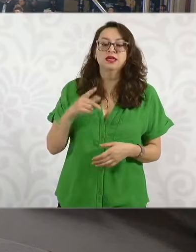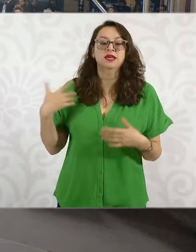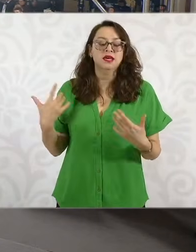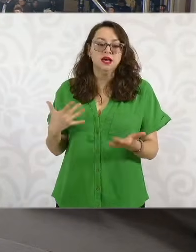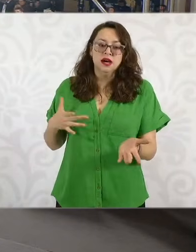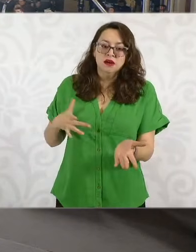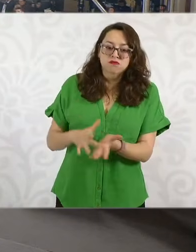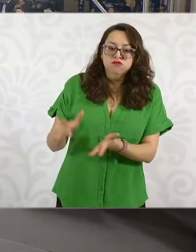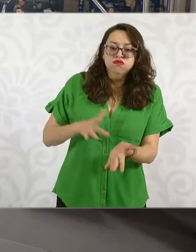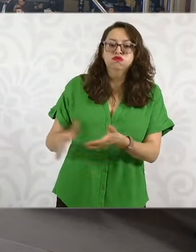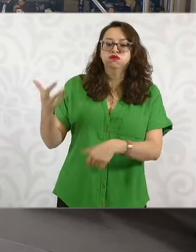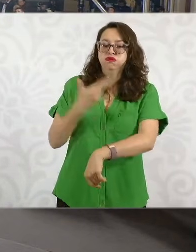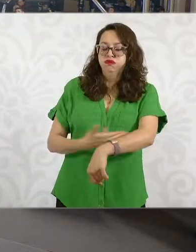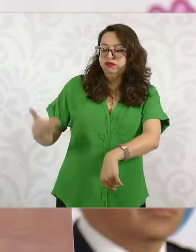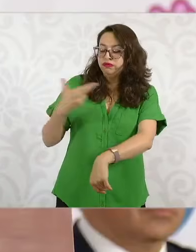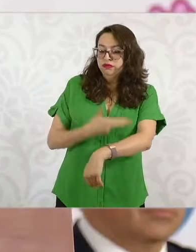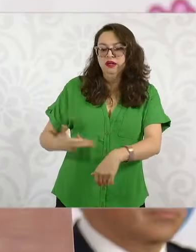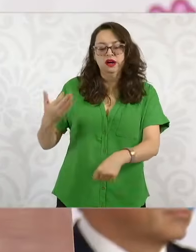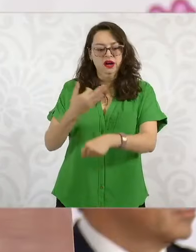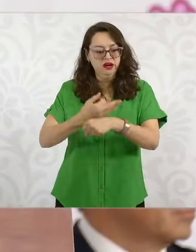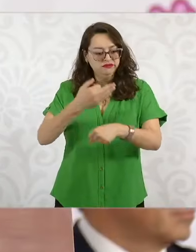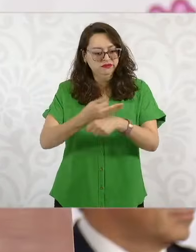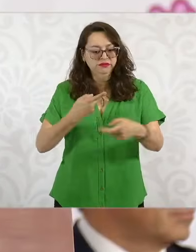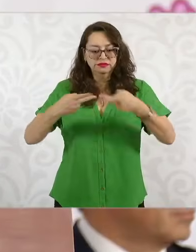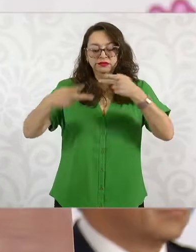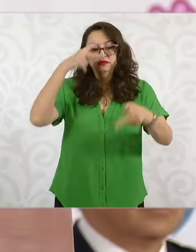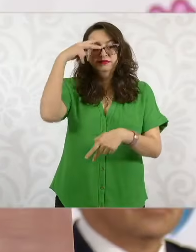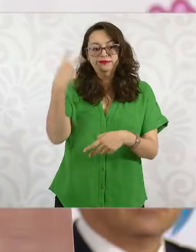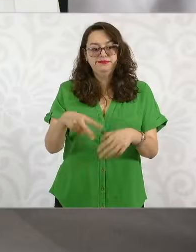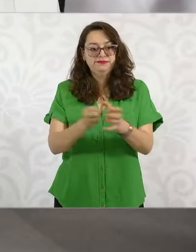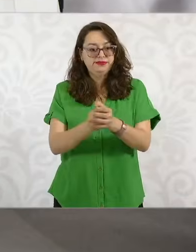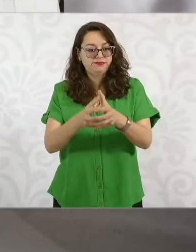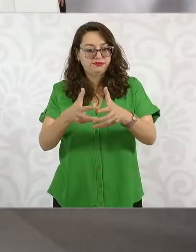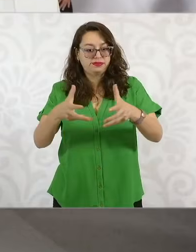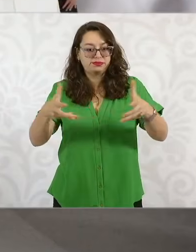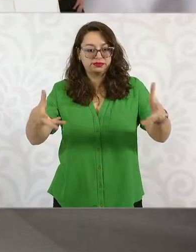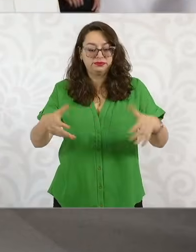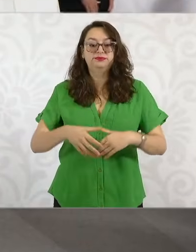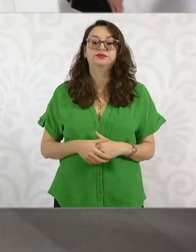eh la oportunidad de desarrollar el plan México en el país. Gracias. Adelante,